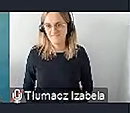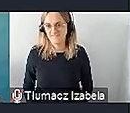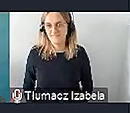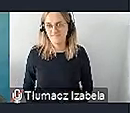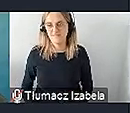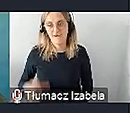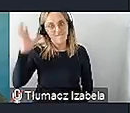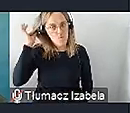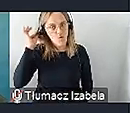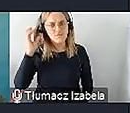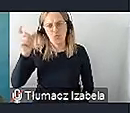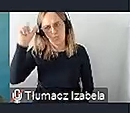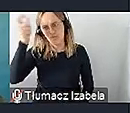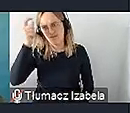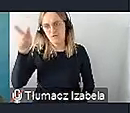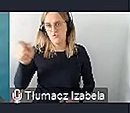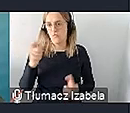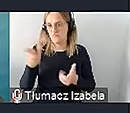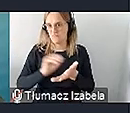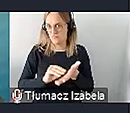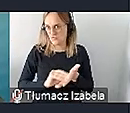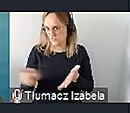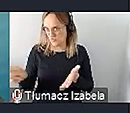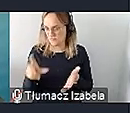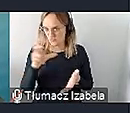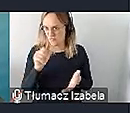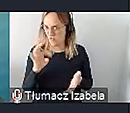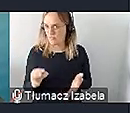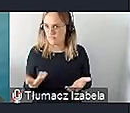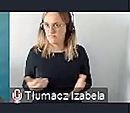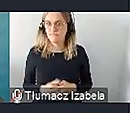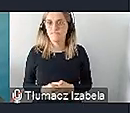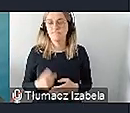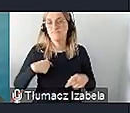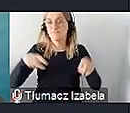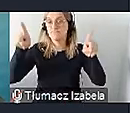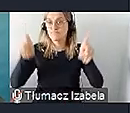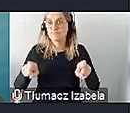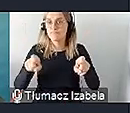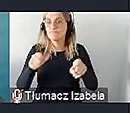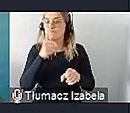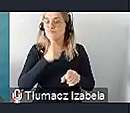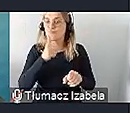Włosy są najważniejsze, z tego co państwo piszą. Ja może zacznę w takim razie powoli rysować.